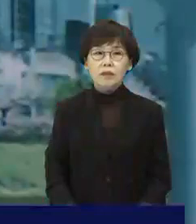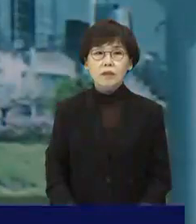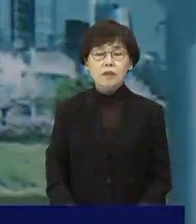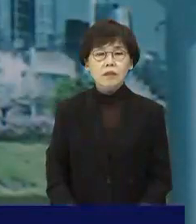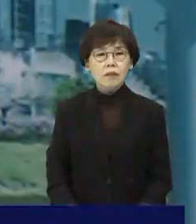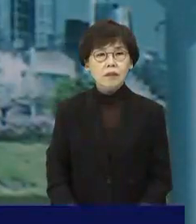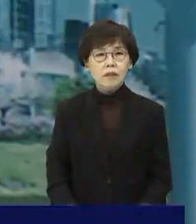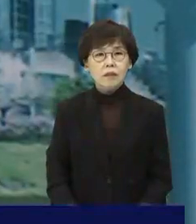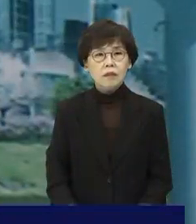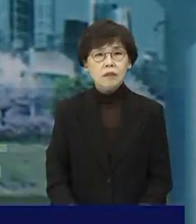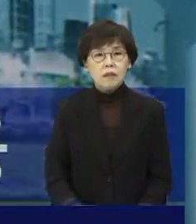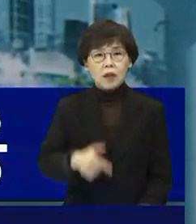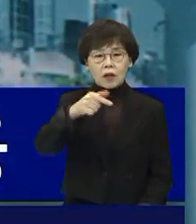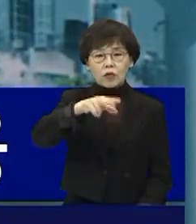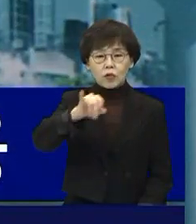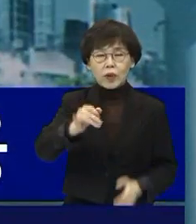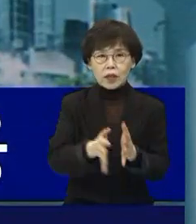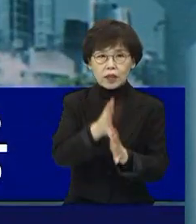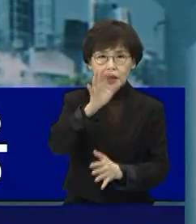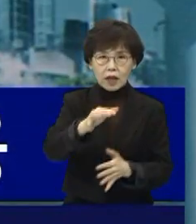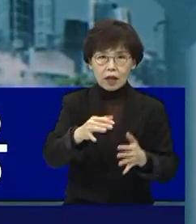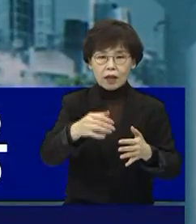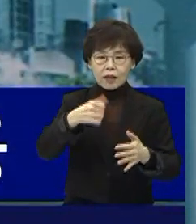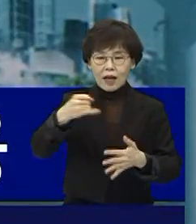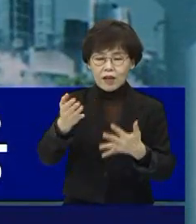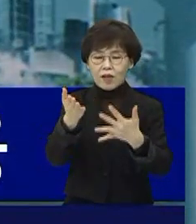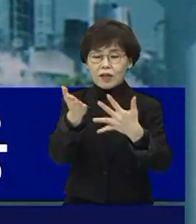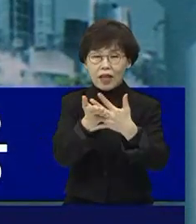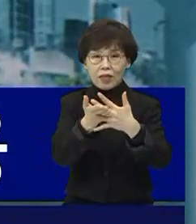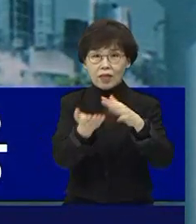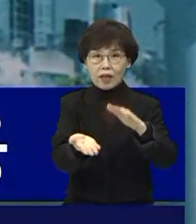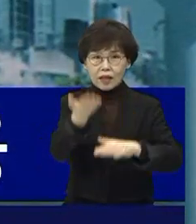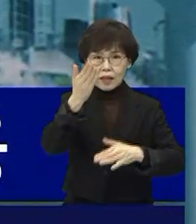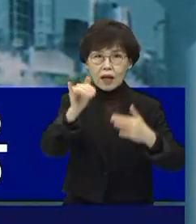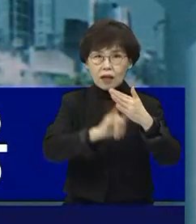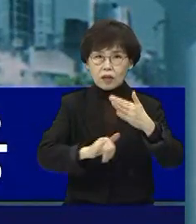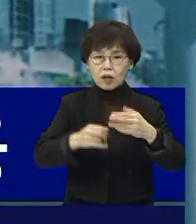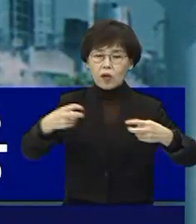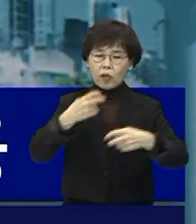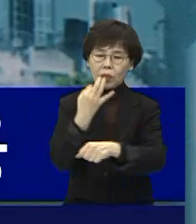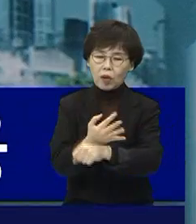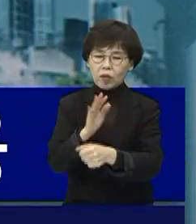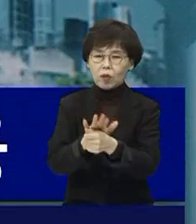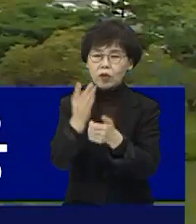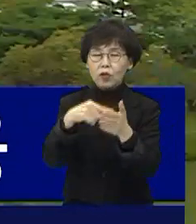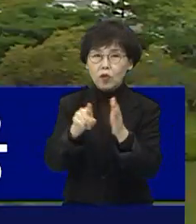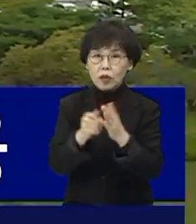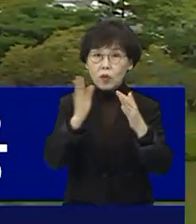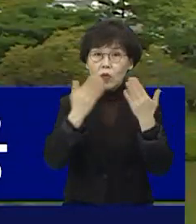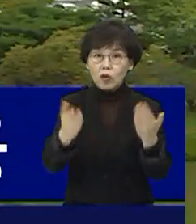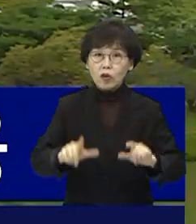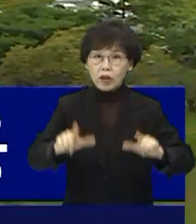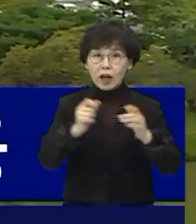(앵커) 구미시가 세 자녀 이상 가정에 교통 편익을 제공하기 위해 공휴일에 공용차량을 무상 대여합니다.